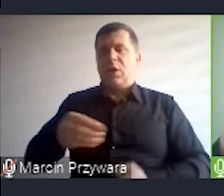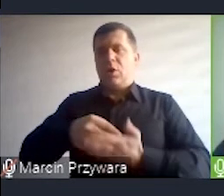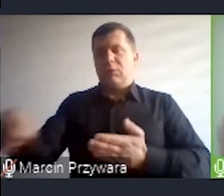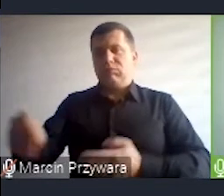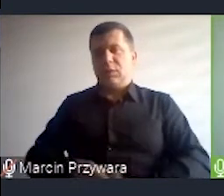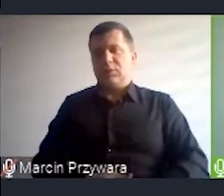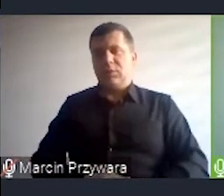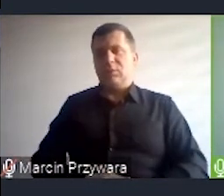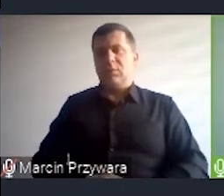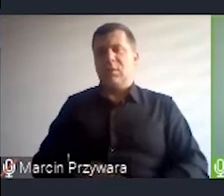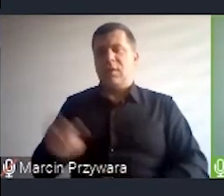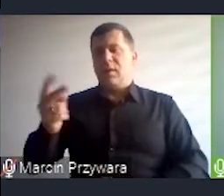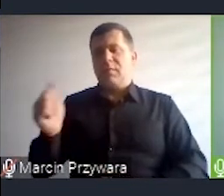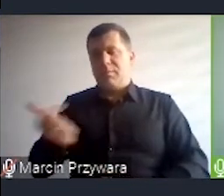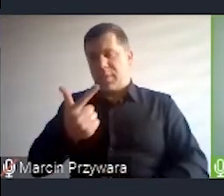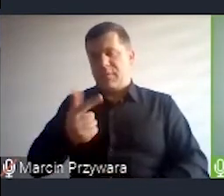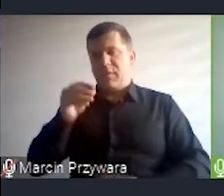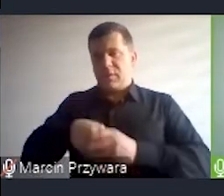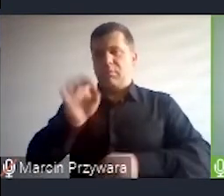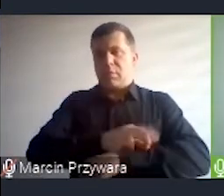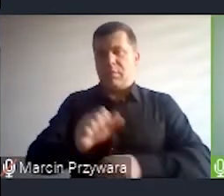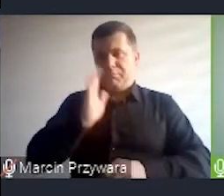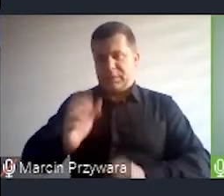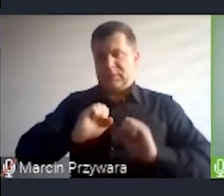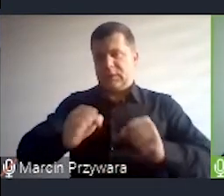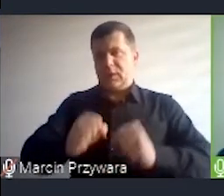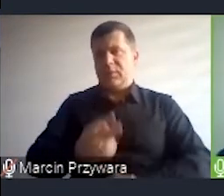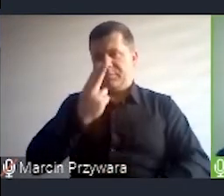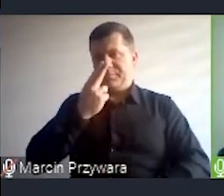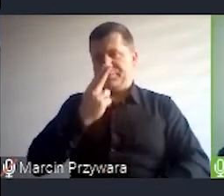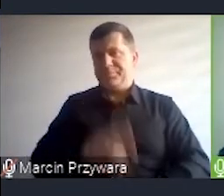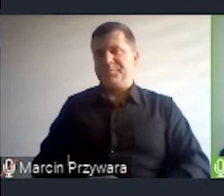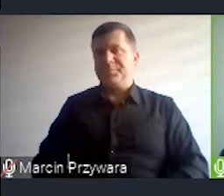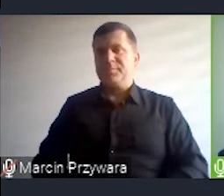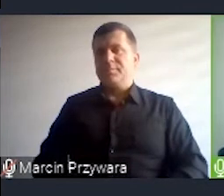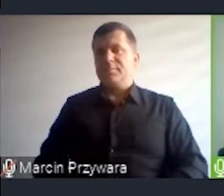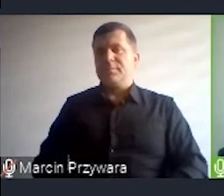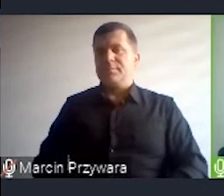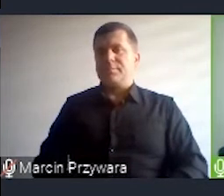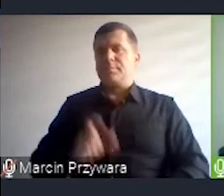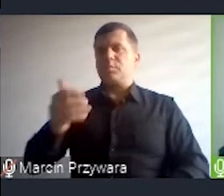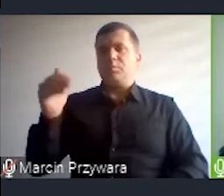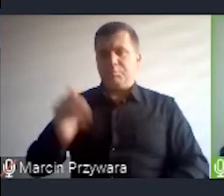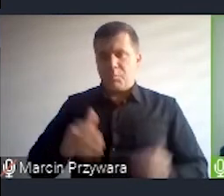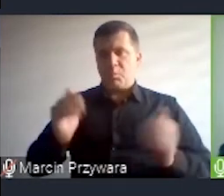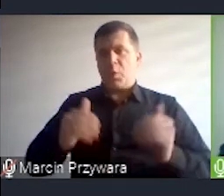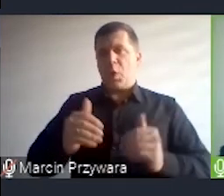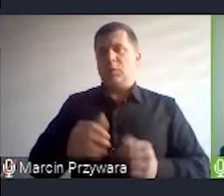więc te pierwsze dwa będą w projektach raczej funkcjonowały. Co możemy finansować.